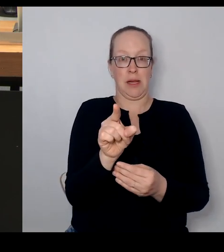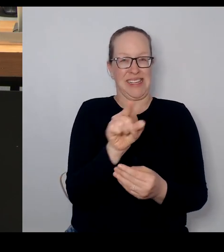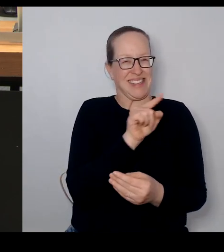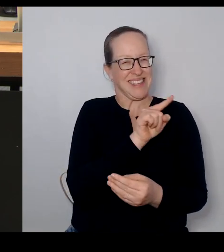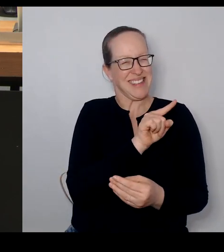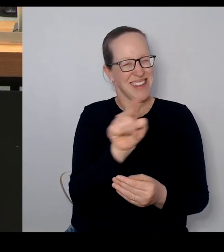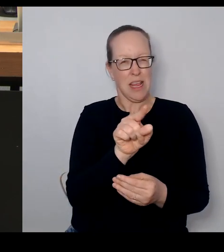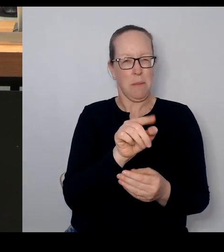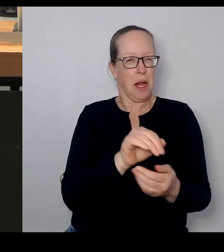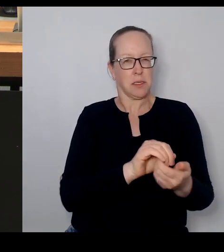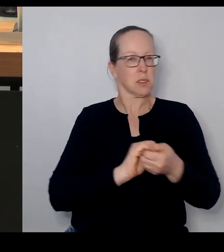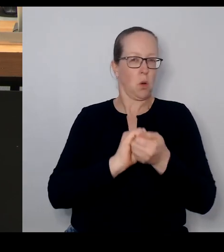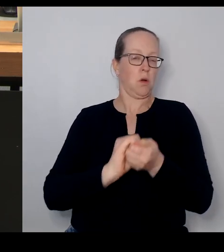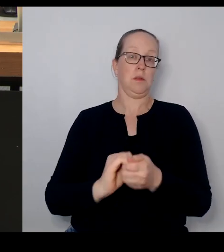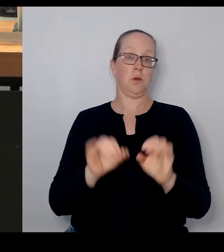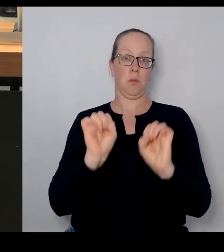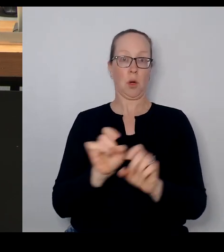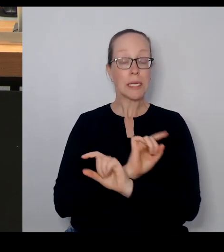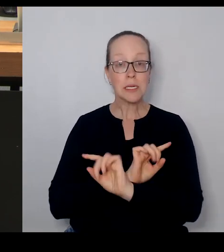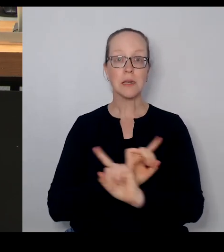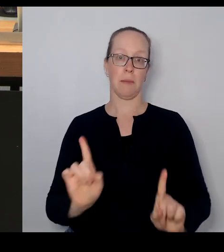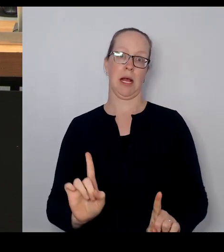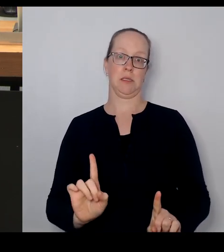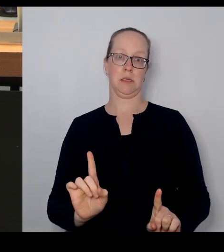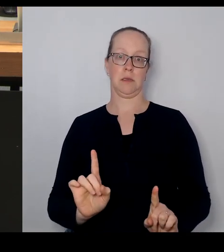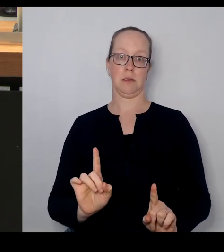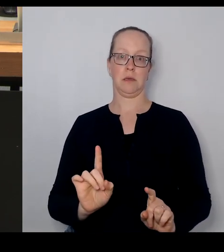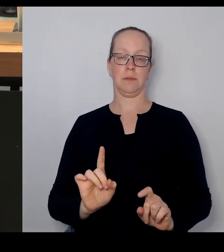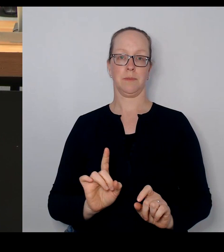Propaganda übernommen und haben gesagt Es dreht sich ja am Ende auch